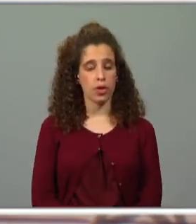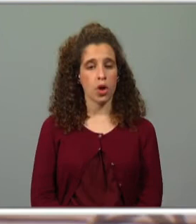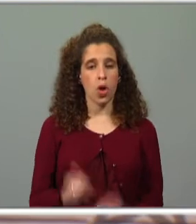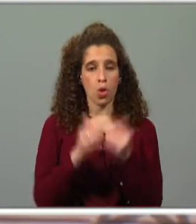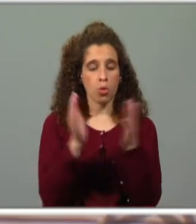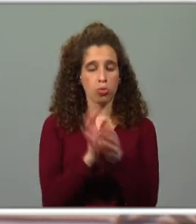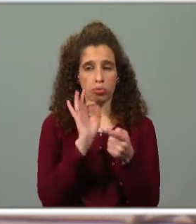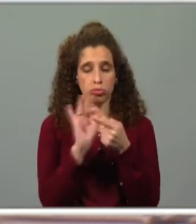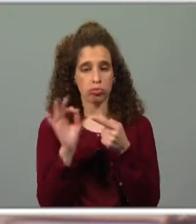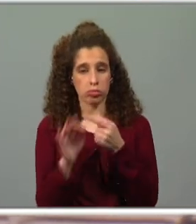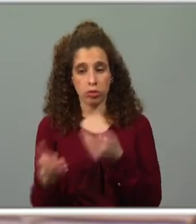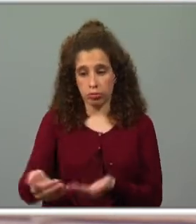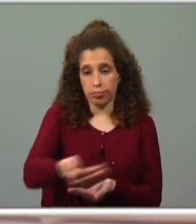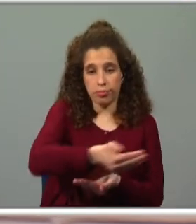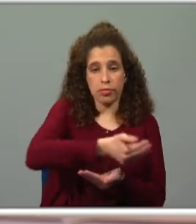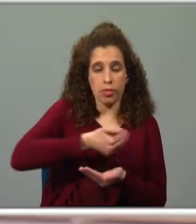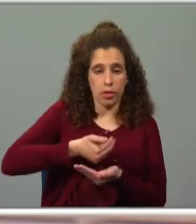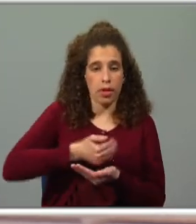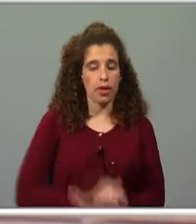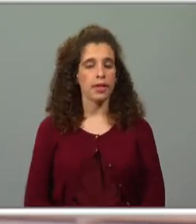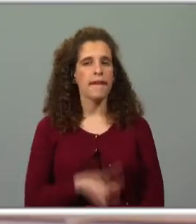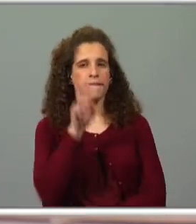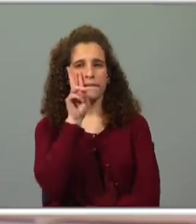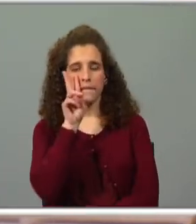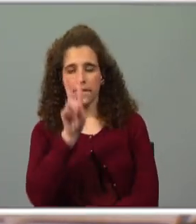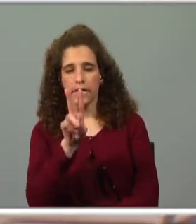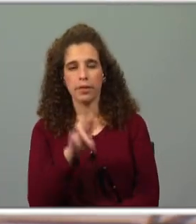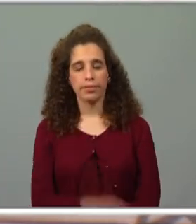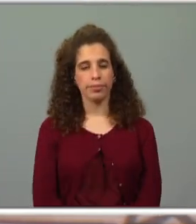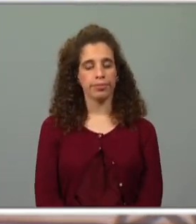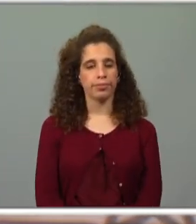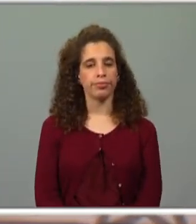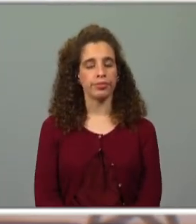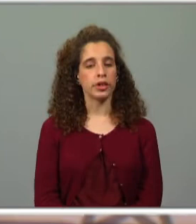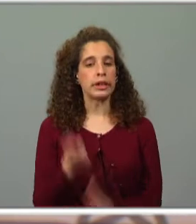todos os elementos que recolhemos da nossa observação não é e que escrevemos 我們收集的所有元素我們的觀察不是，我們寫